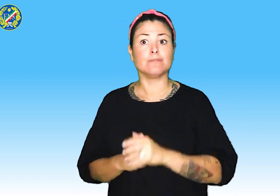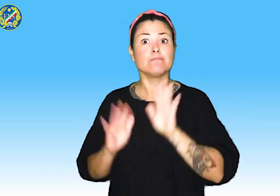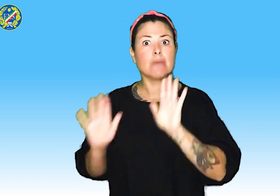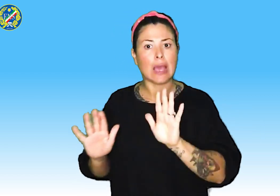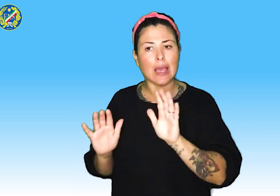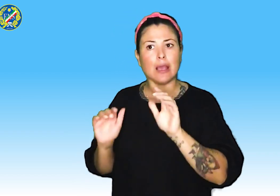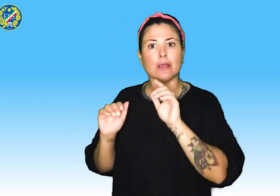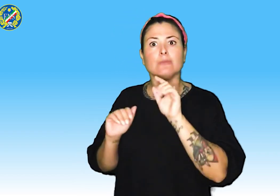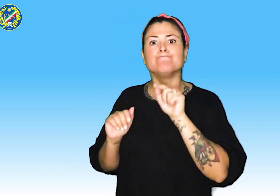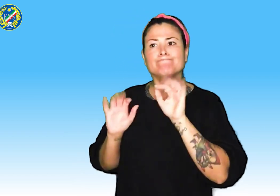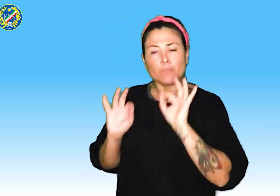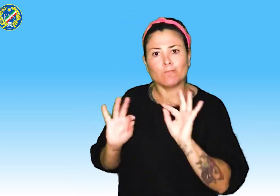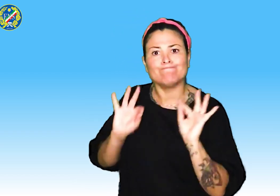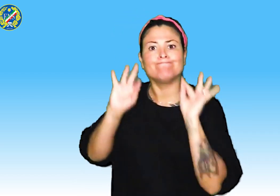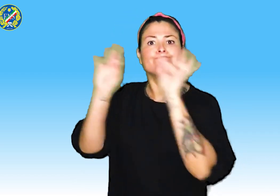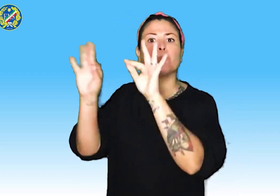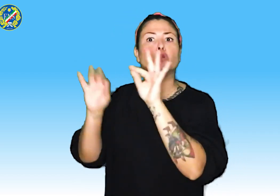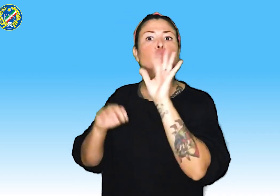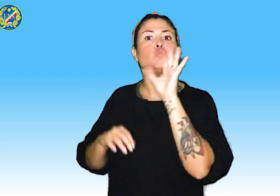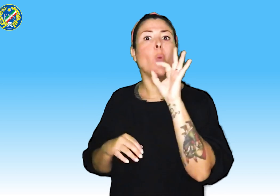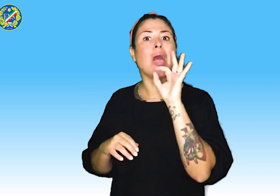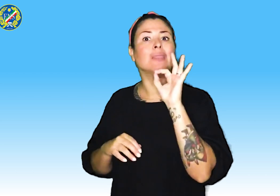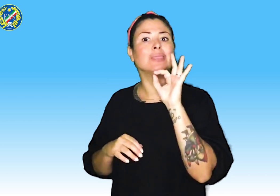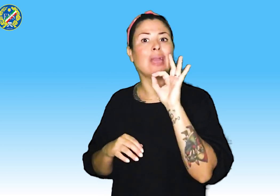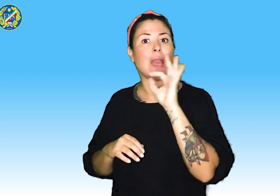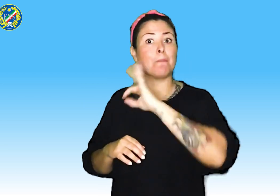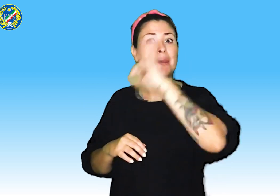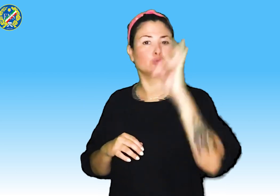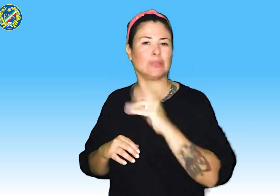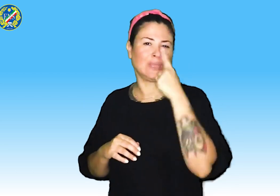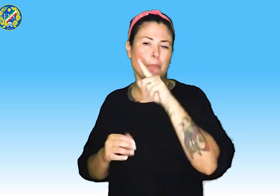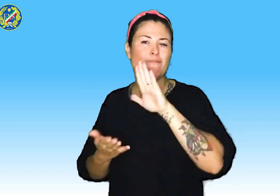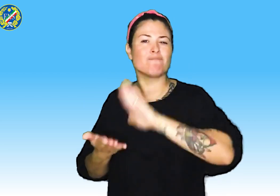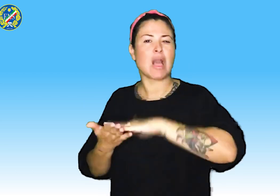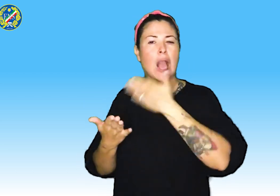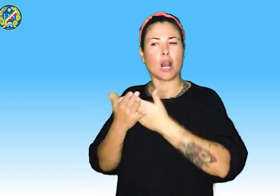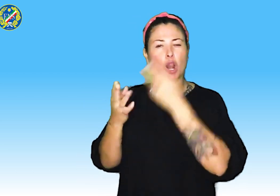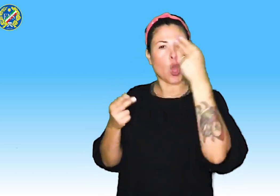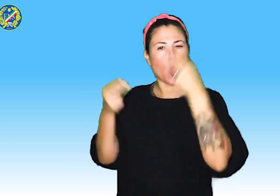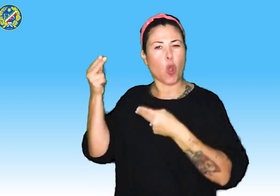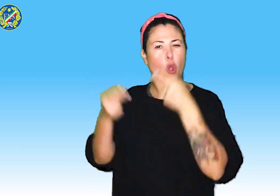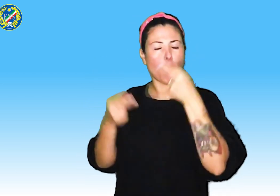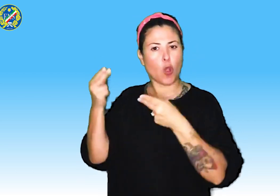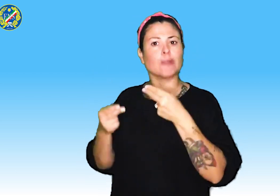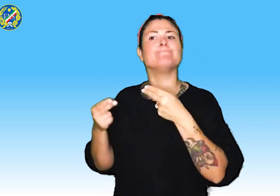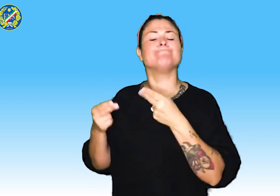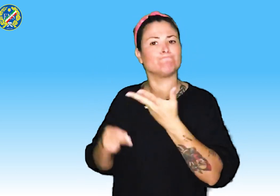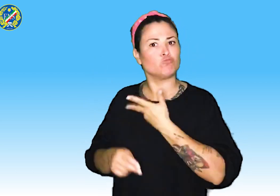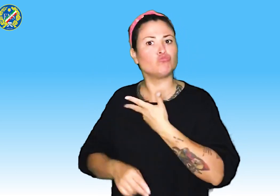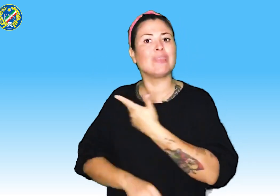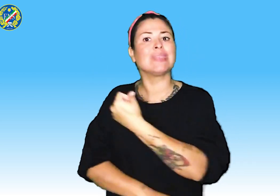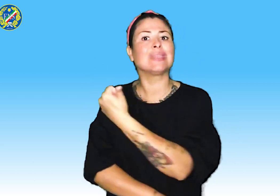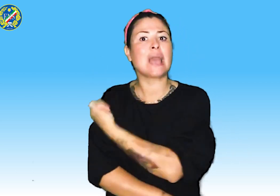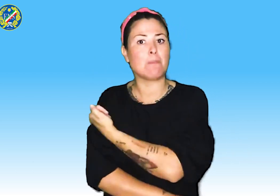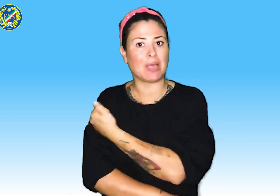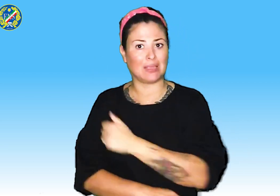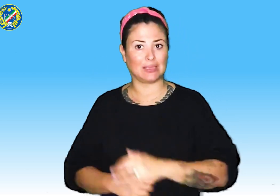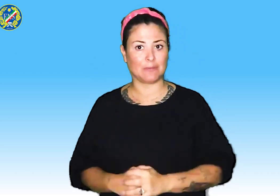ma raggiunge valori fino al 50% in presenza di diabete,